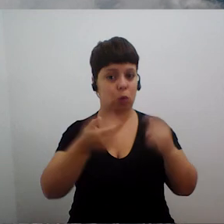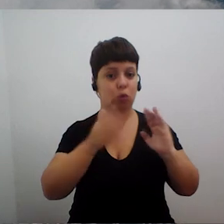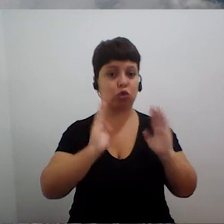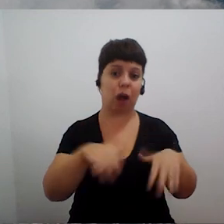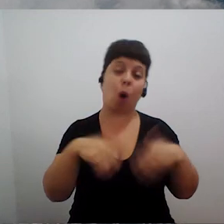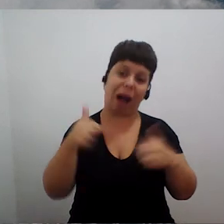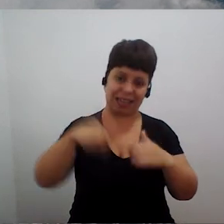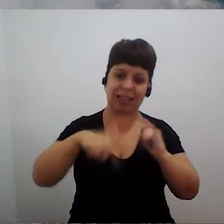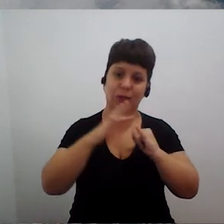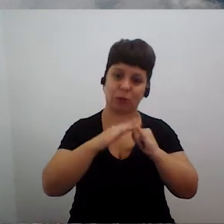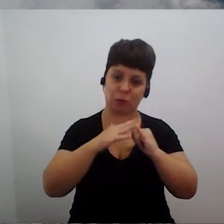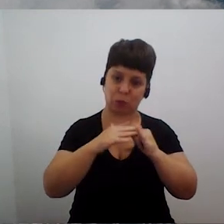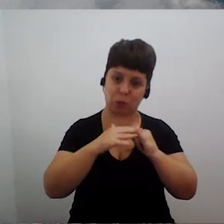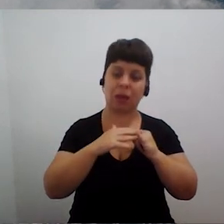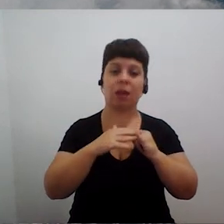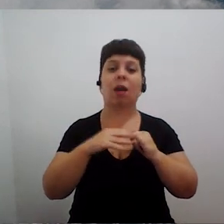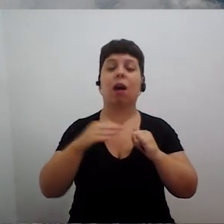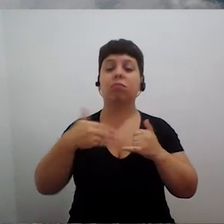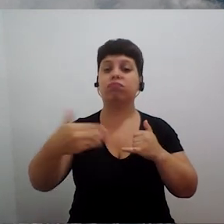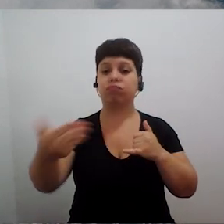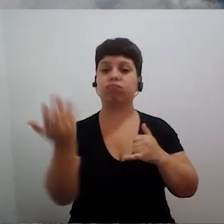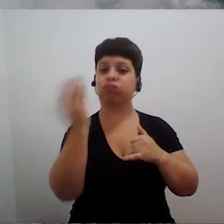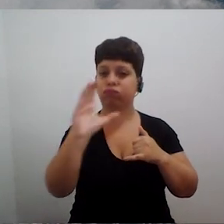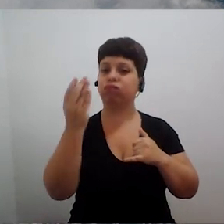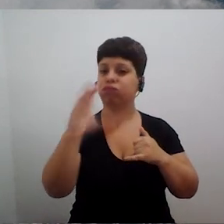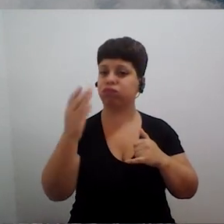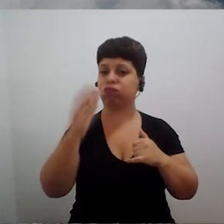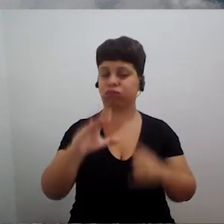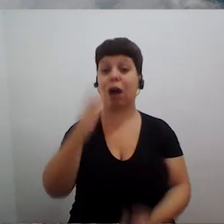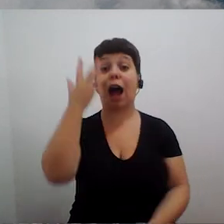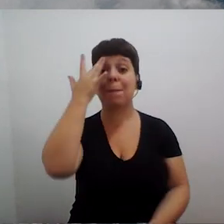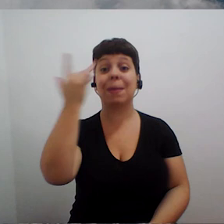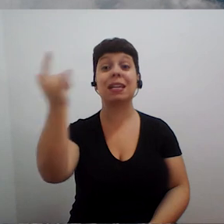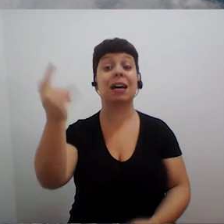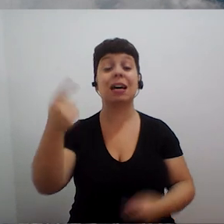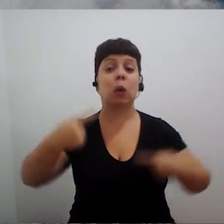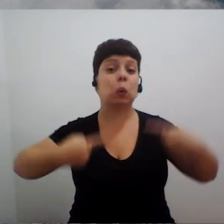no canal do YouTube ou aqui no canal do YouTube e outros vão ficar em breve. Amanhã a gente vai